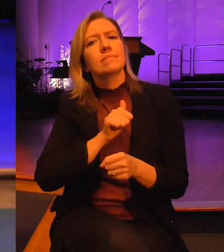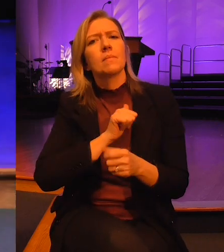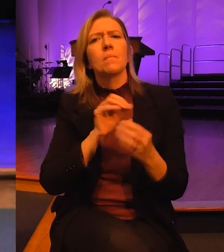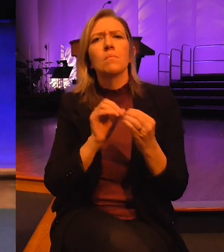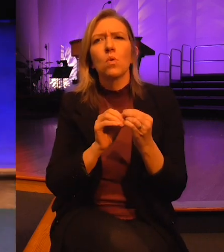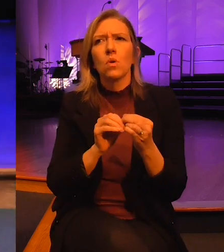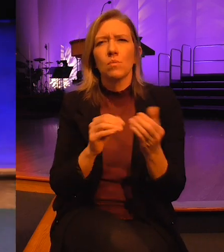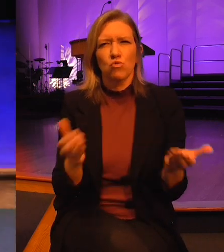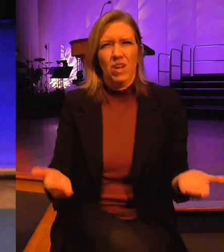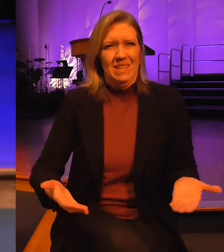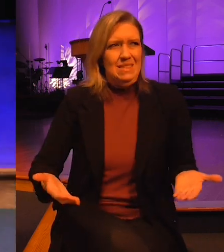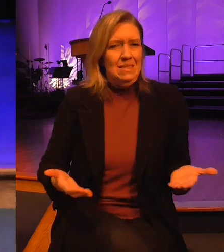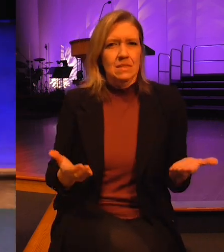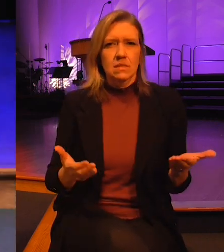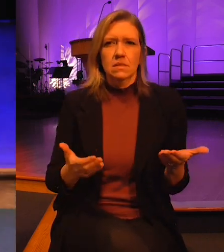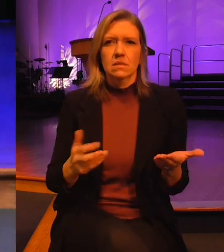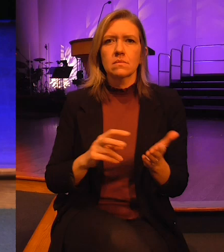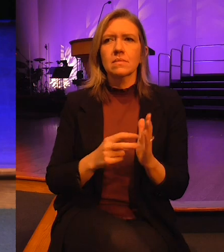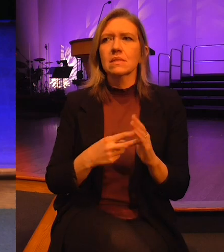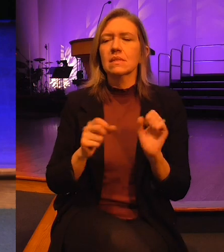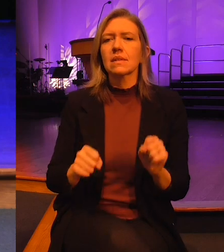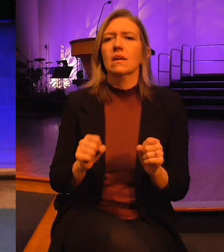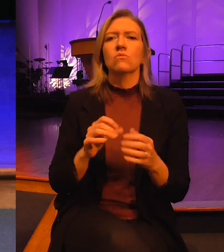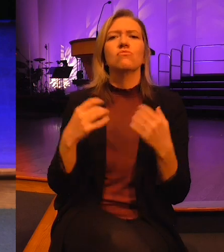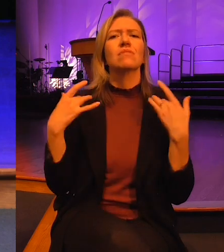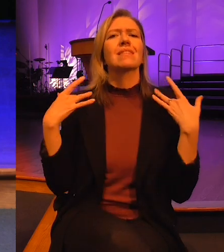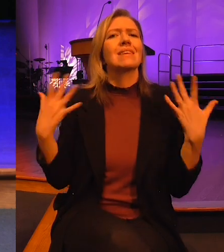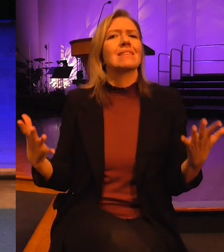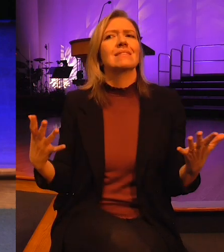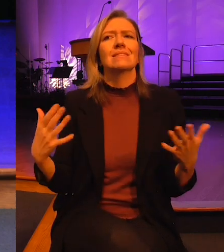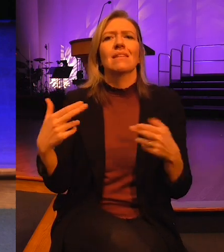El peso sobre mis hombros y algunos de ustedes han escuchado una pequeña afirmación que tengo, ya que estoy